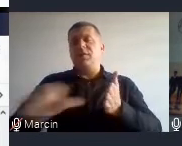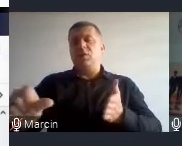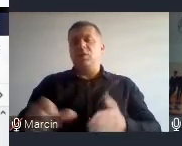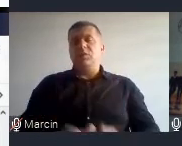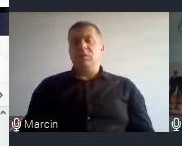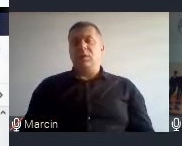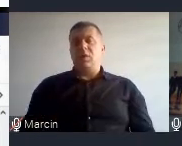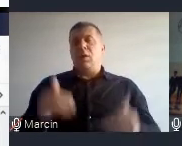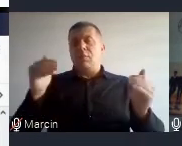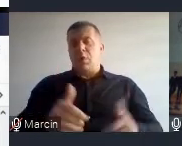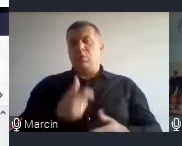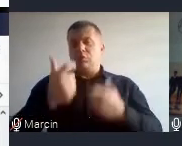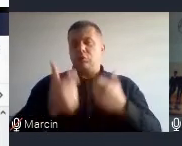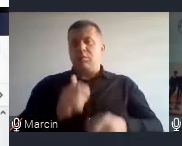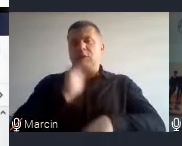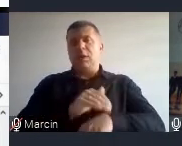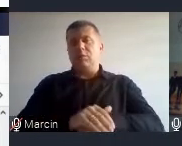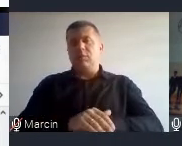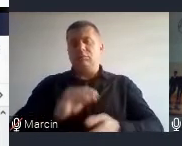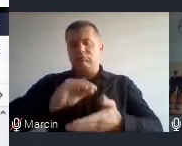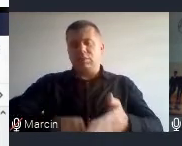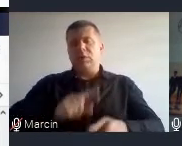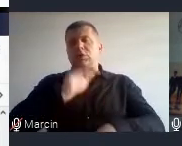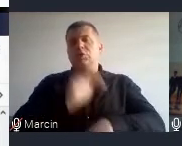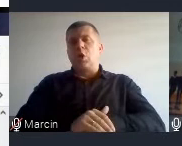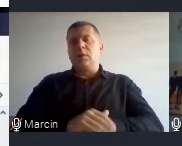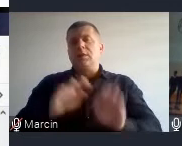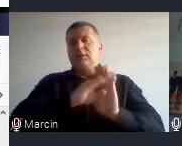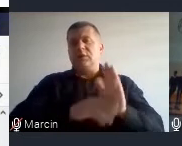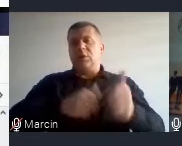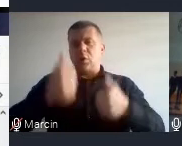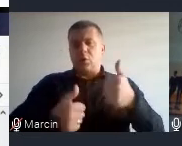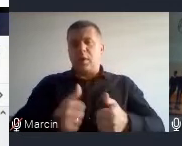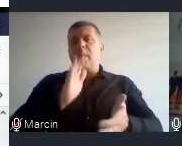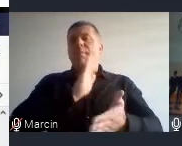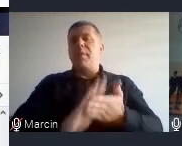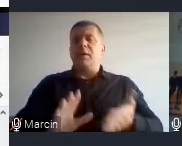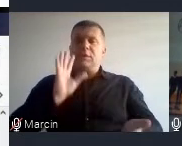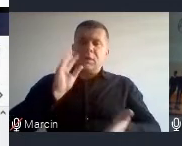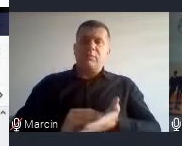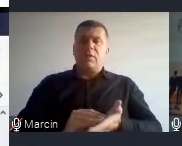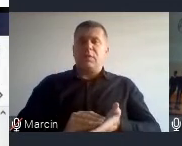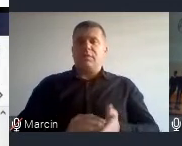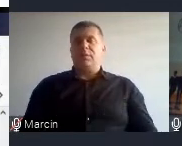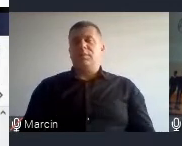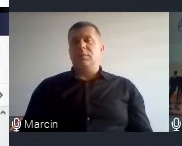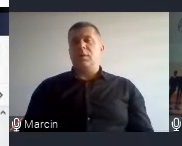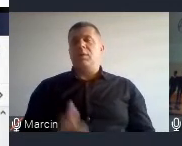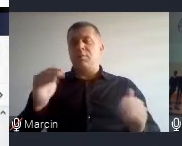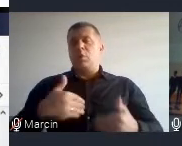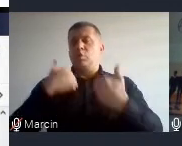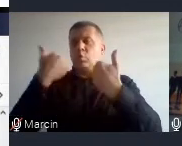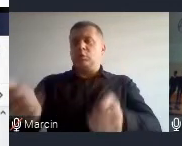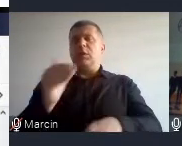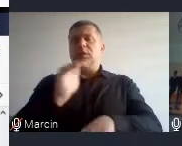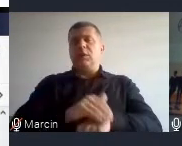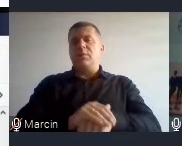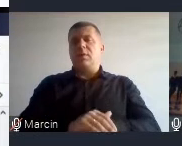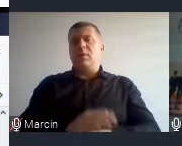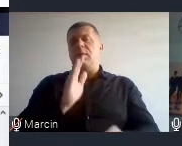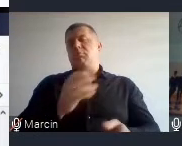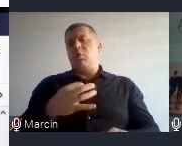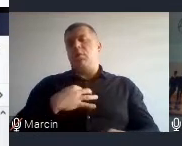mogę zawrzeć zamówienie zgodnie z zasadą konkurencyjności bez ponawiania zasady, czyli mogę udzielić zamówienia z wolnej ręki.